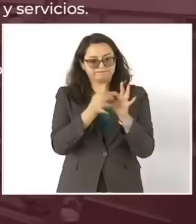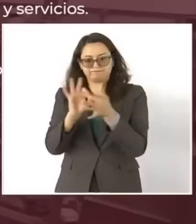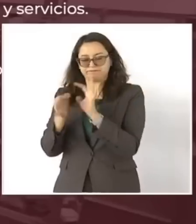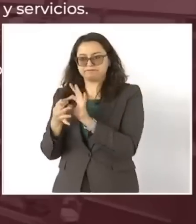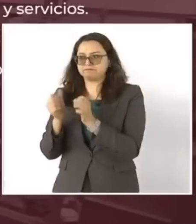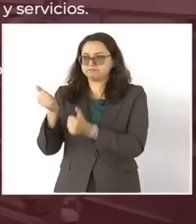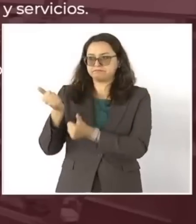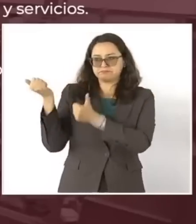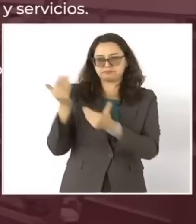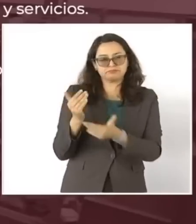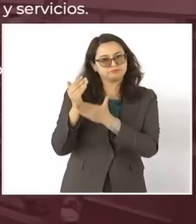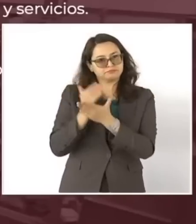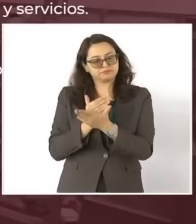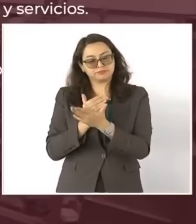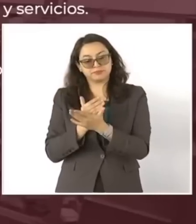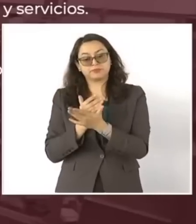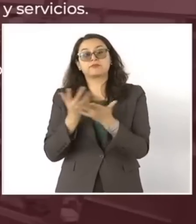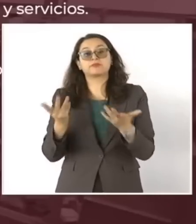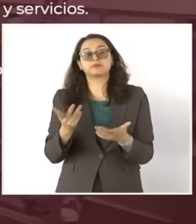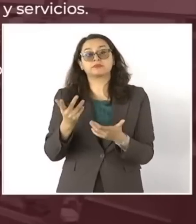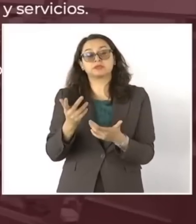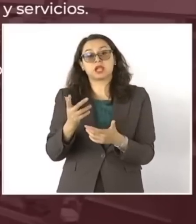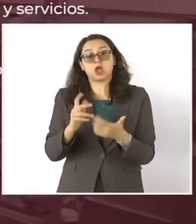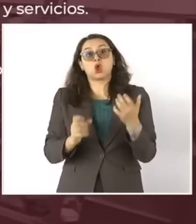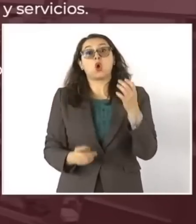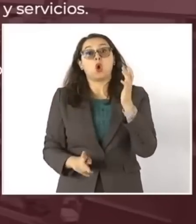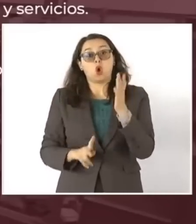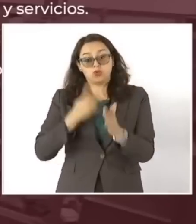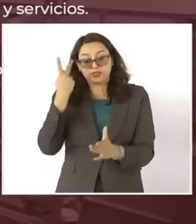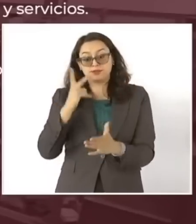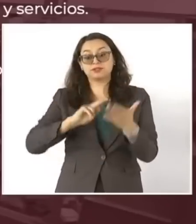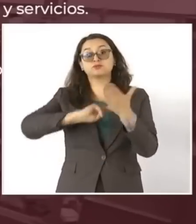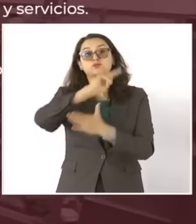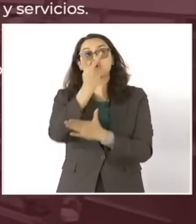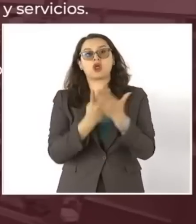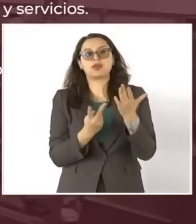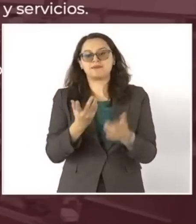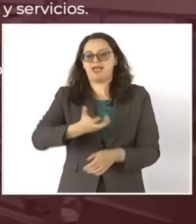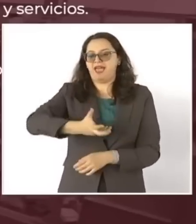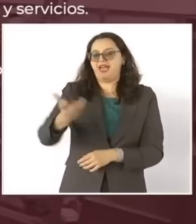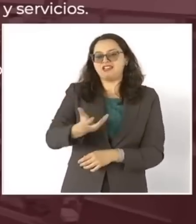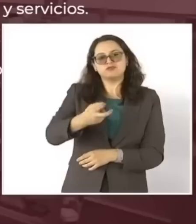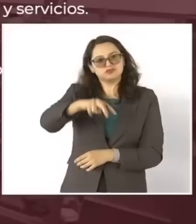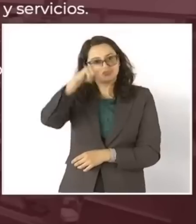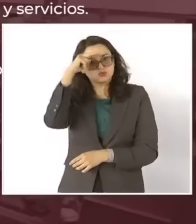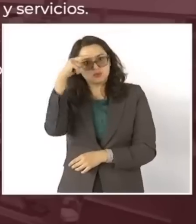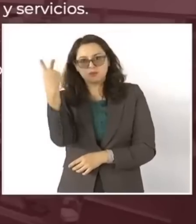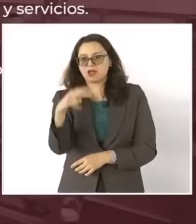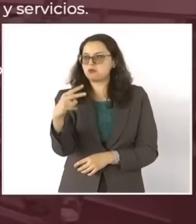programa Hecho en México es parte de la visión que tenemos que sabemos que nos van a ayudar muchísimo